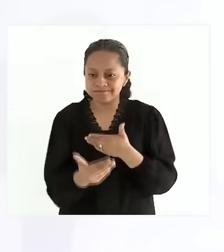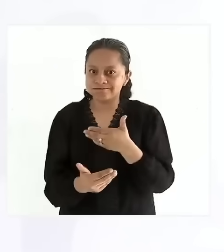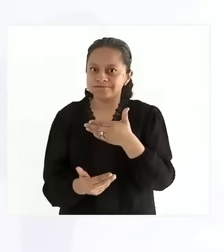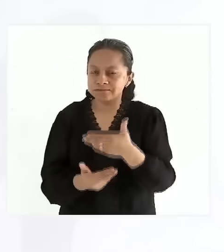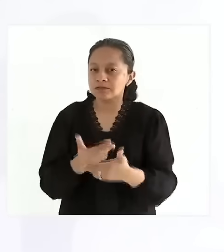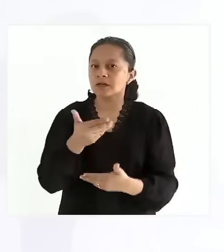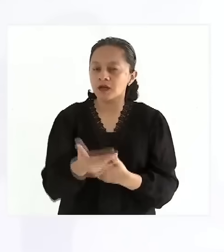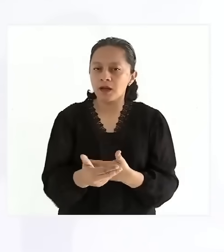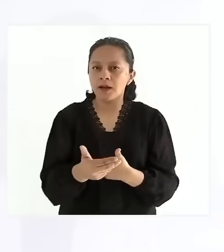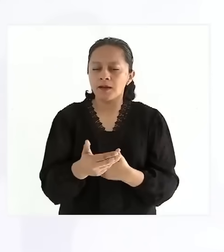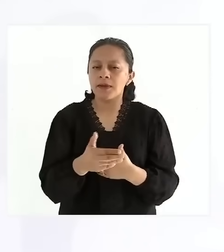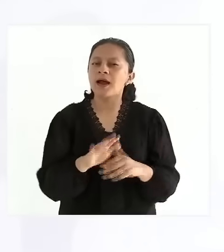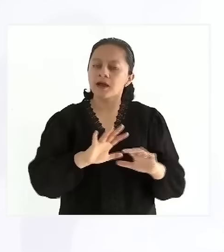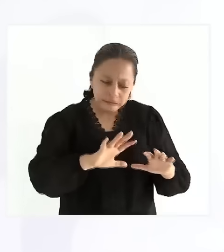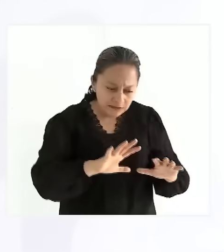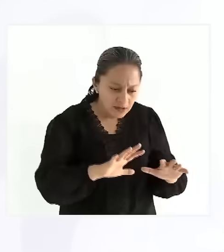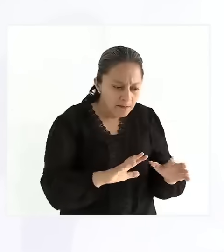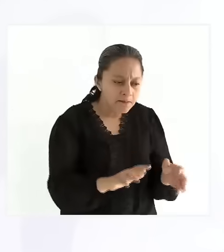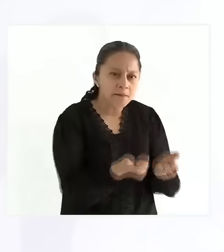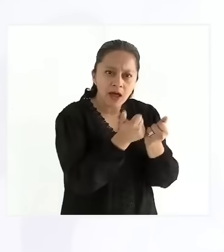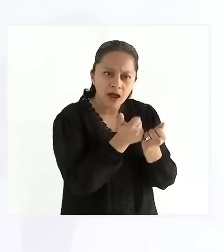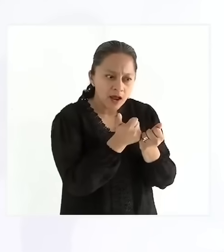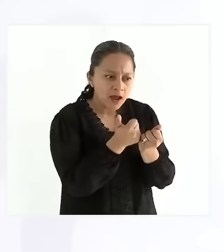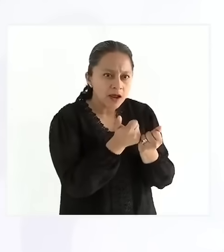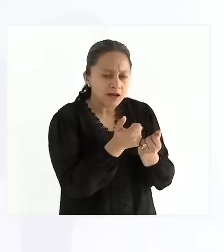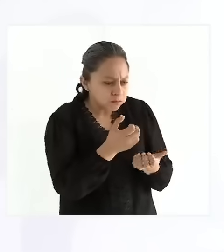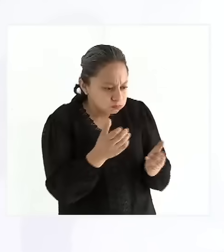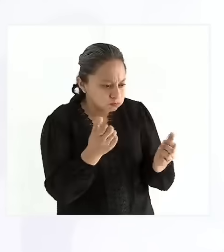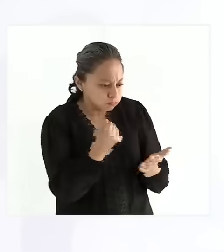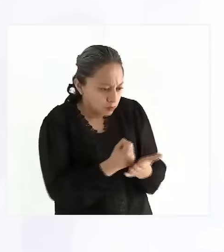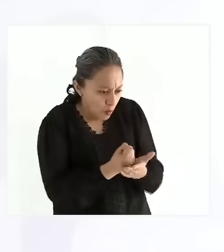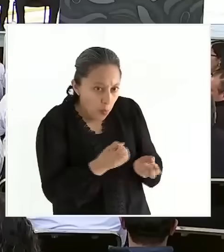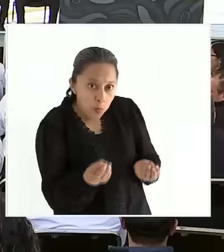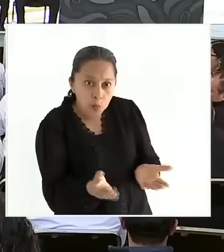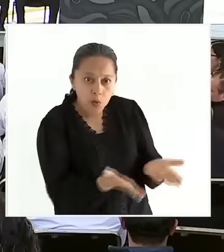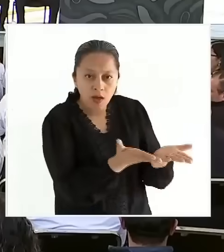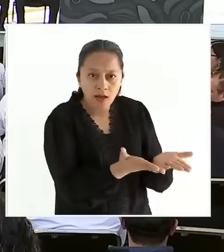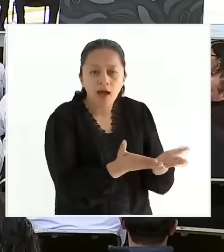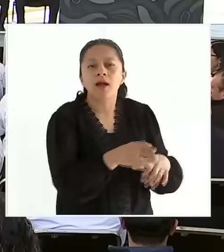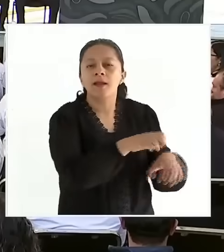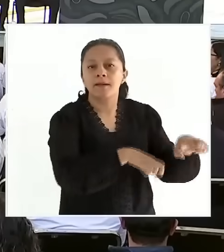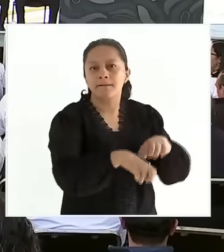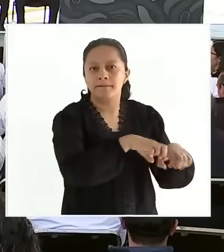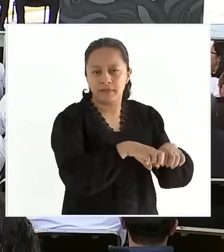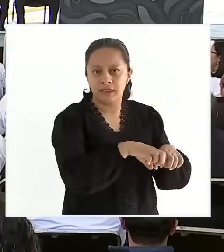recuperación fortaleciendo a nuestras empresas públicas y retomamos la conducción para el